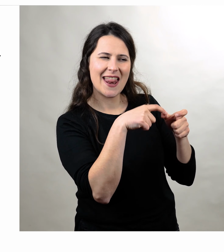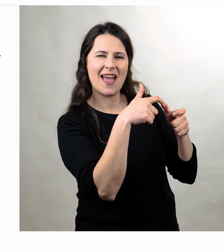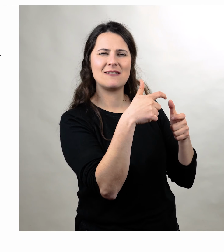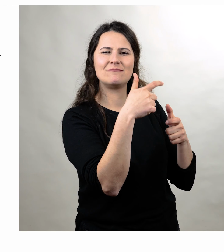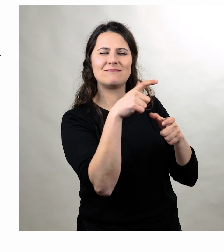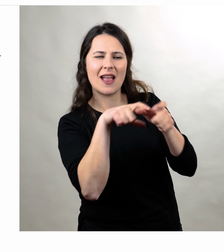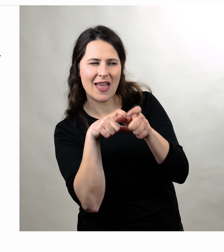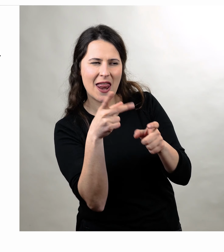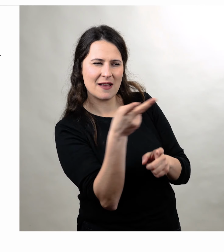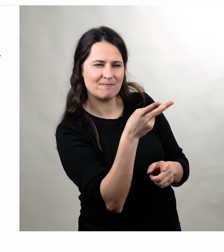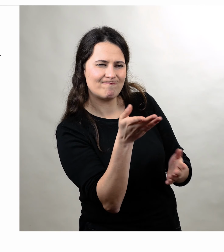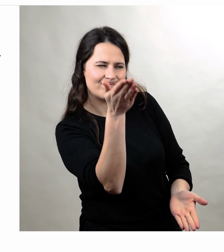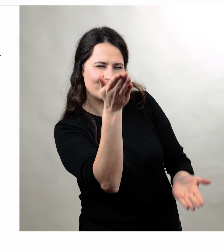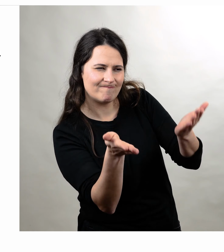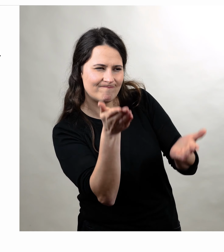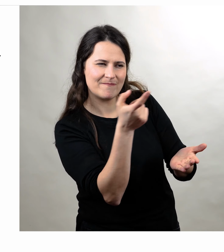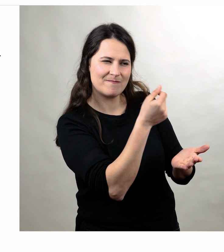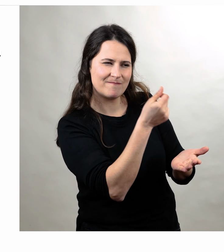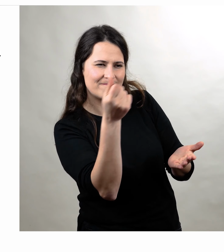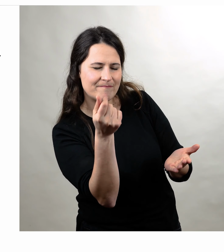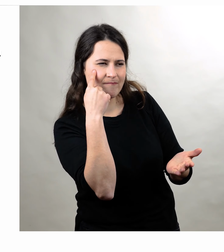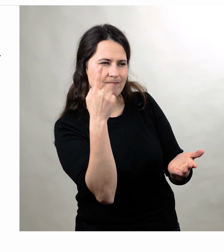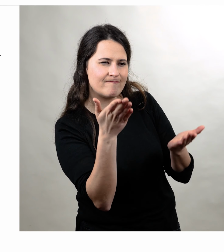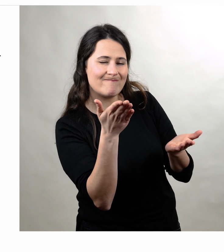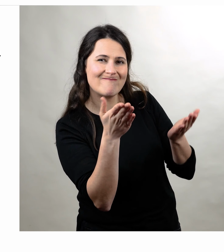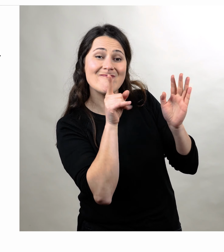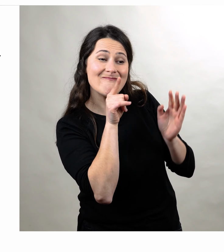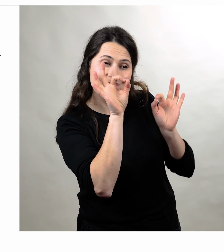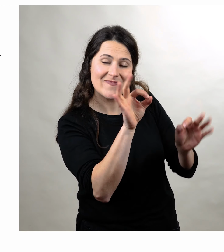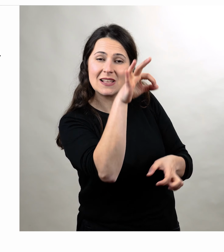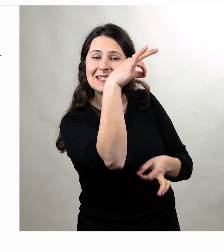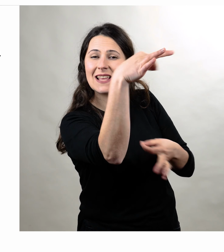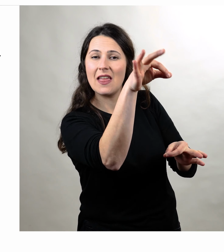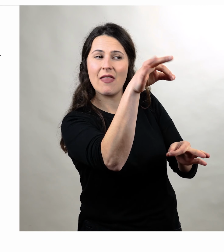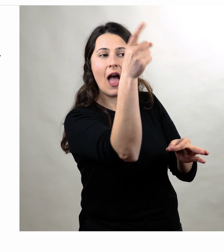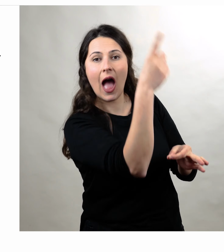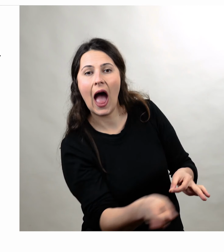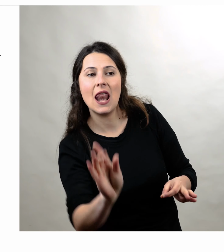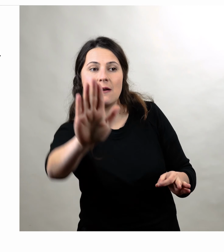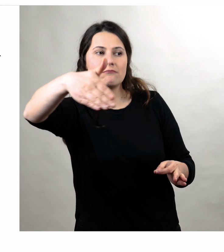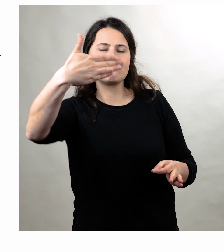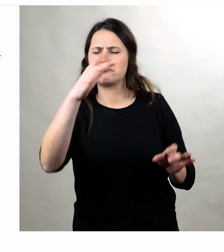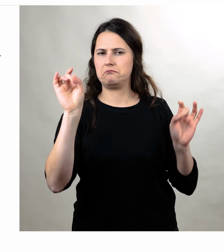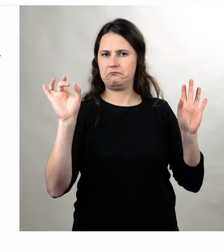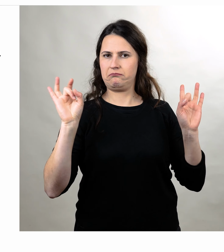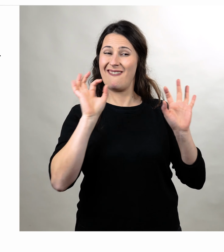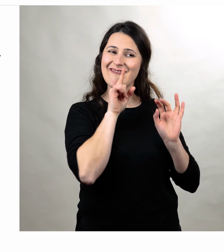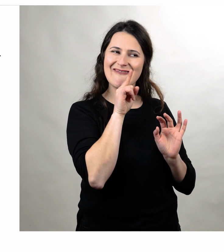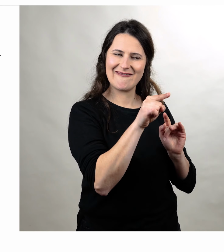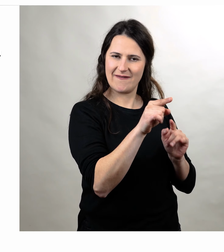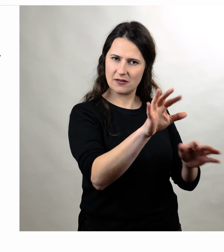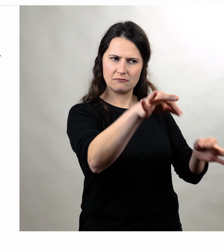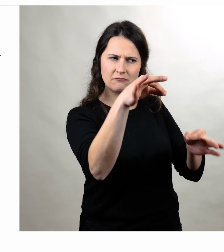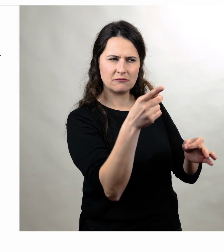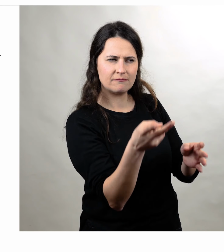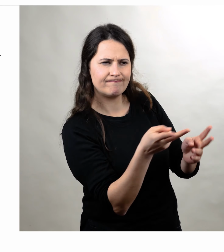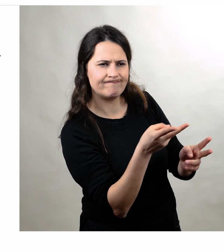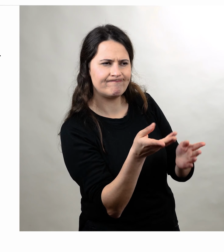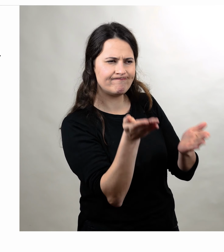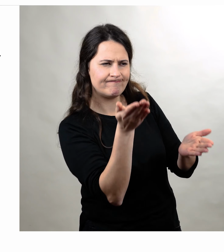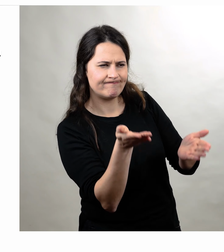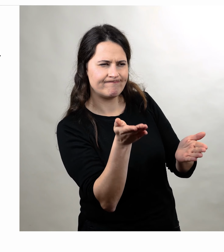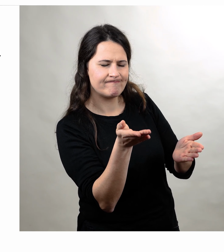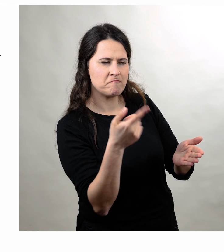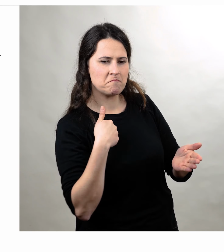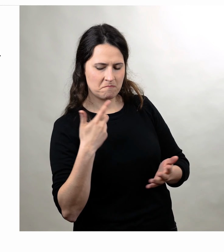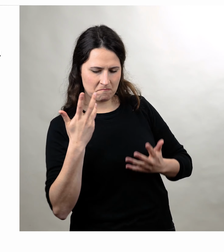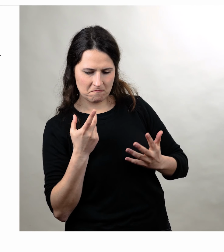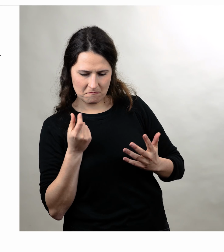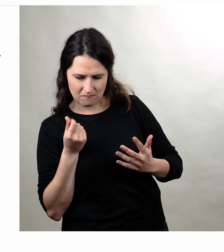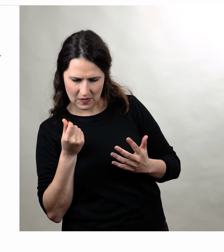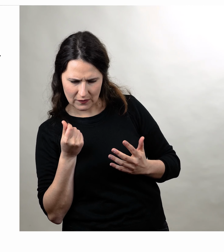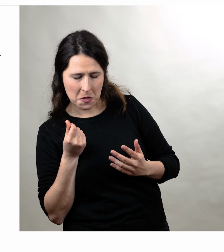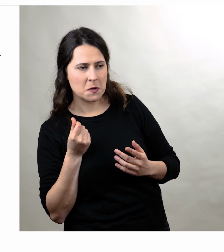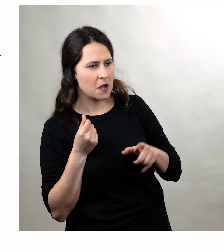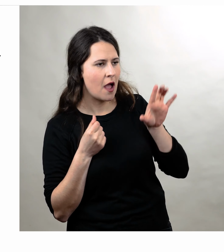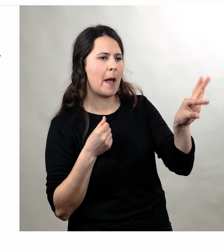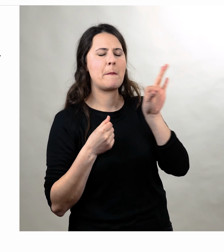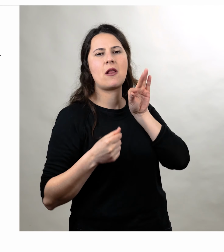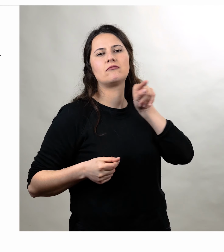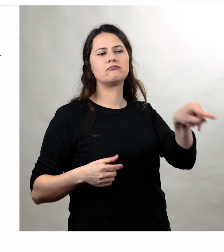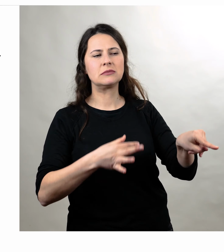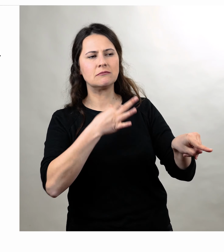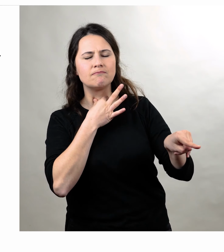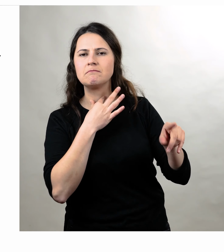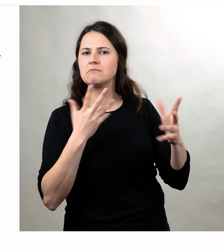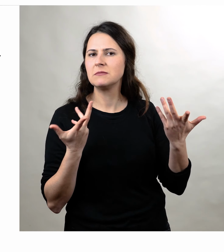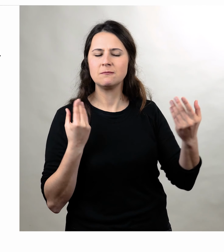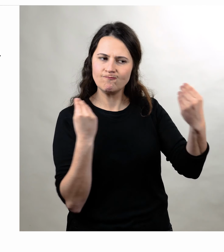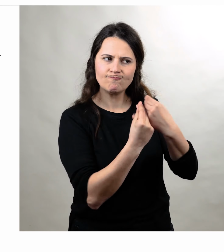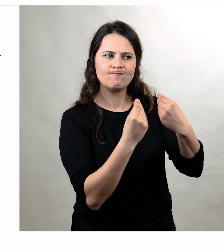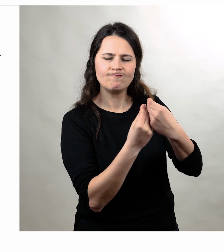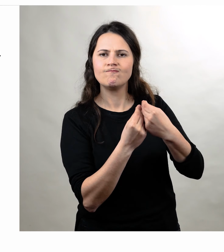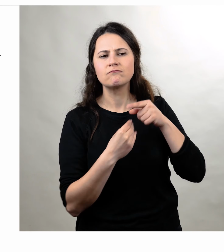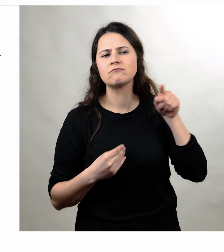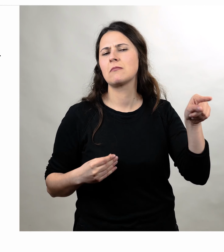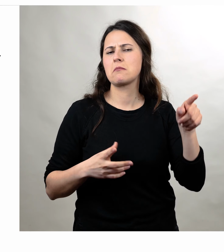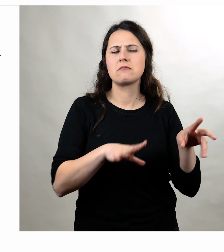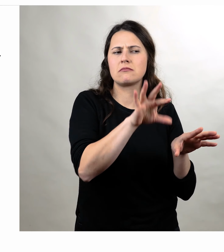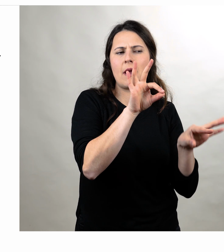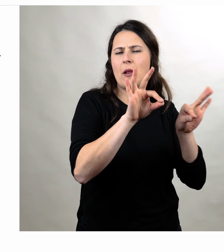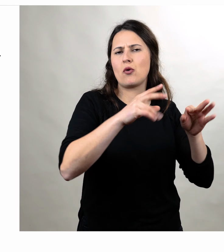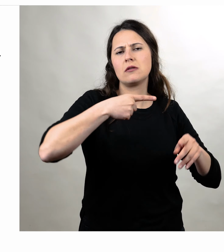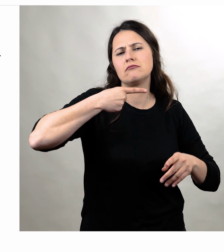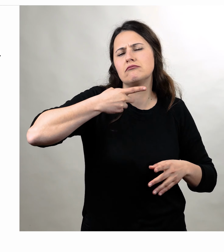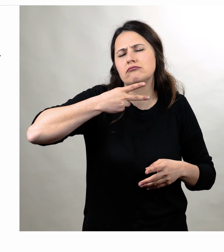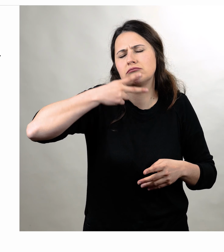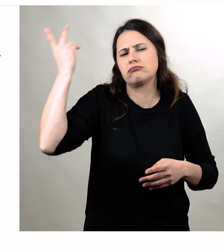Σύγκριση των τιμών στην ίδια σελίδα αποτελεσμάτων και επιλογή του εισιτηρίου που ταιριάζει στον προϋπολογισμό ή στις ταξιδιωτικές ανάγκες των επιβατών.